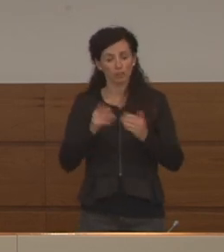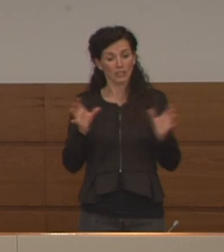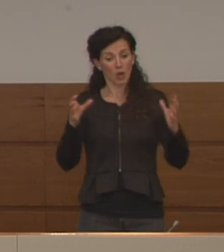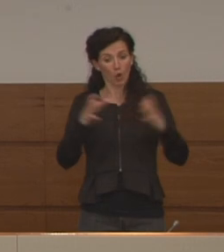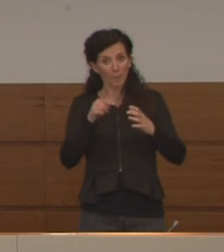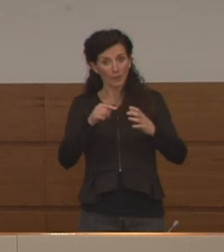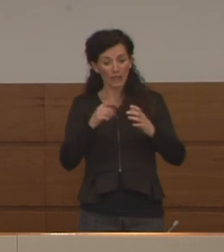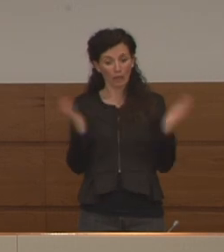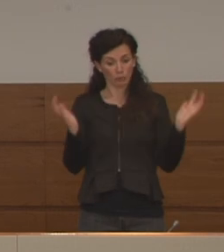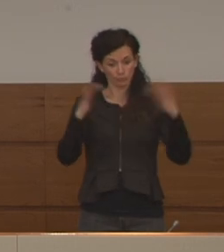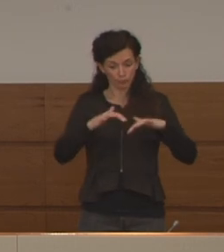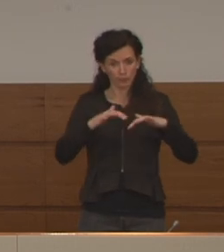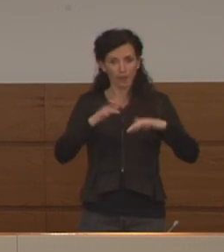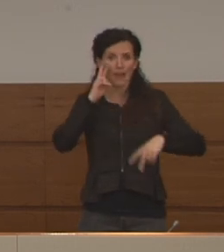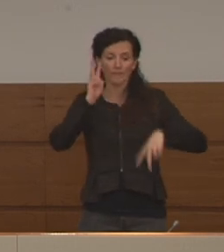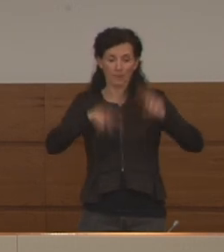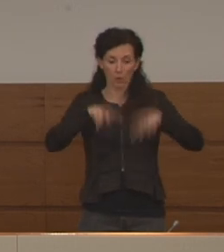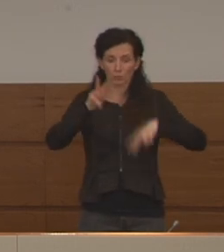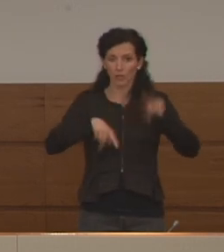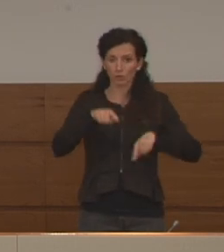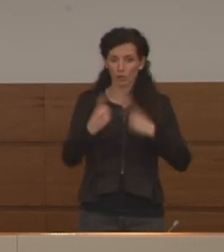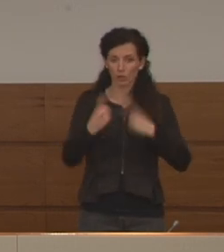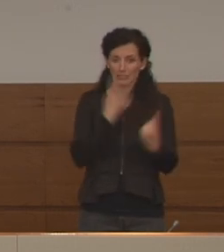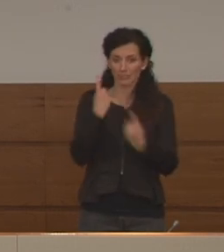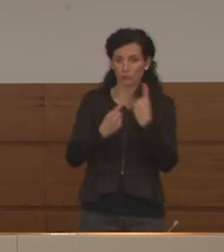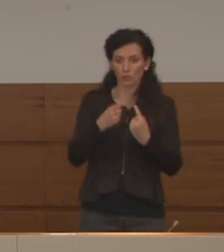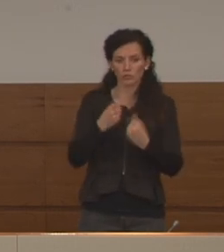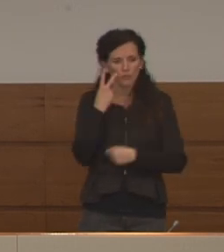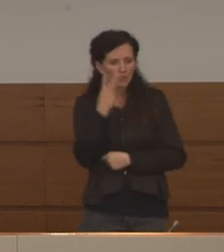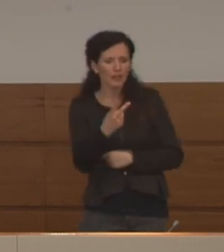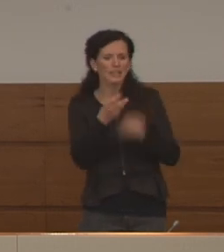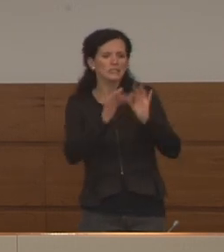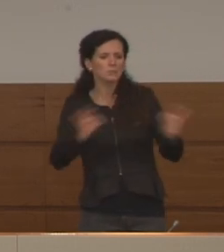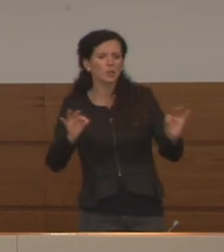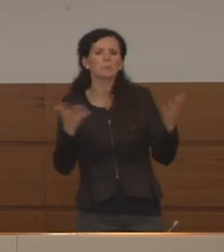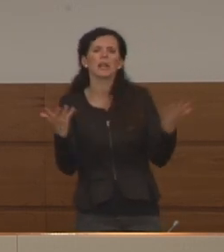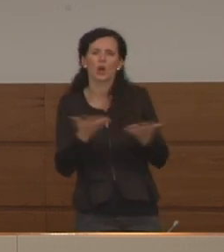la situazione sulla base delle evidenze disponibili e sulla base del rintraccio